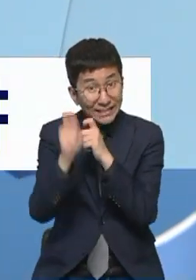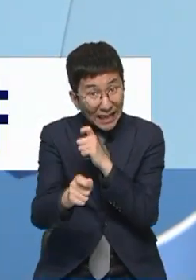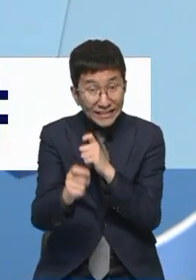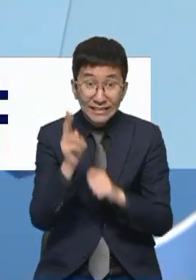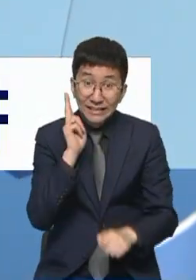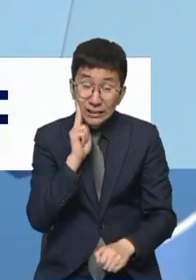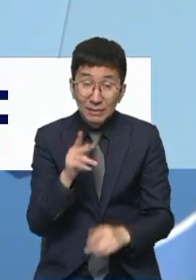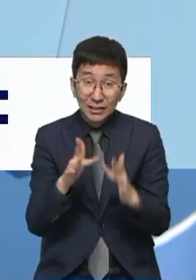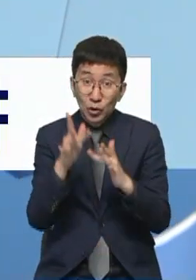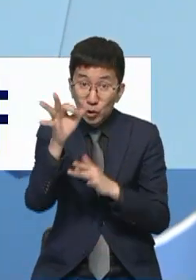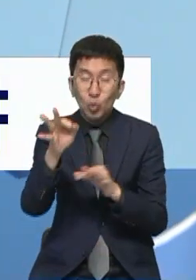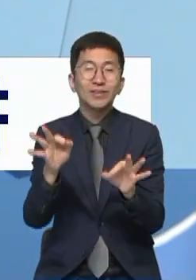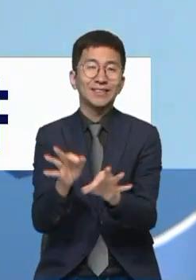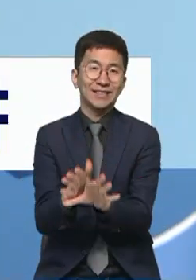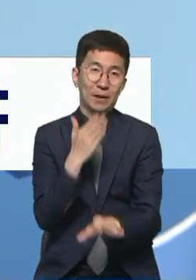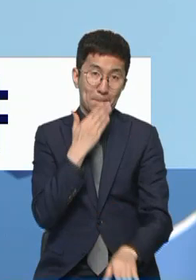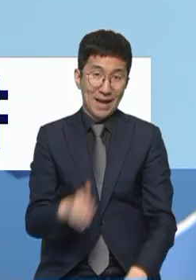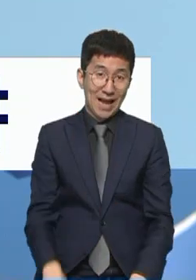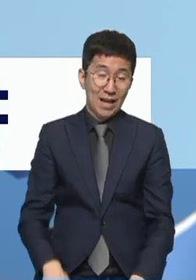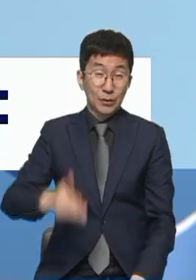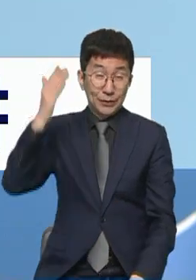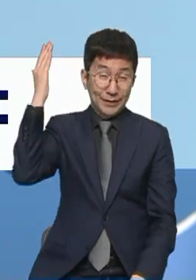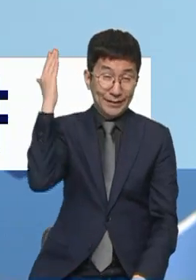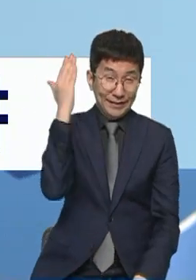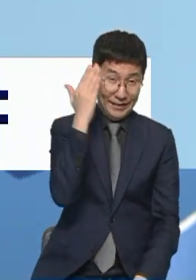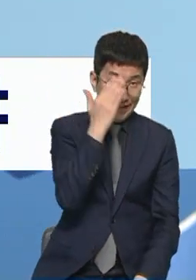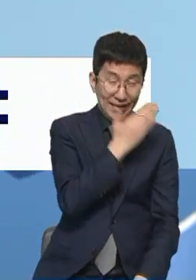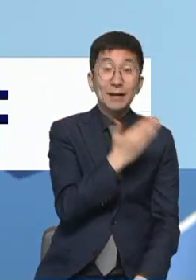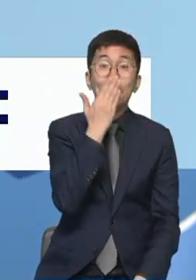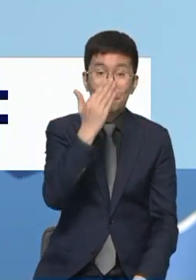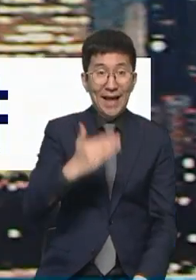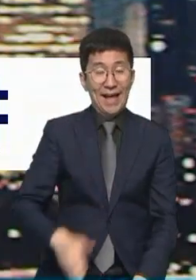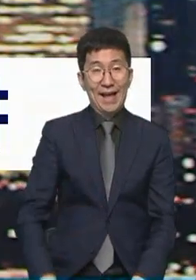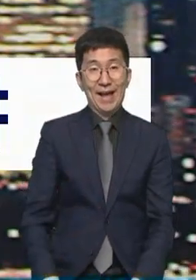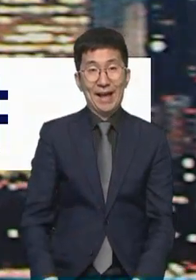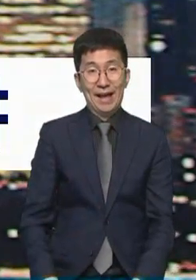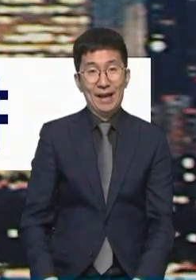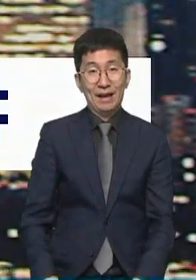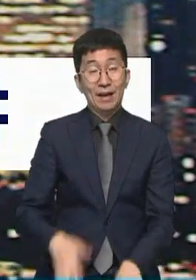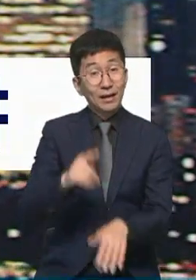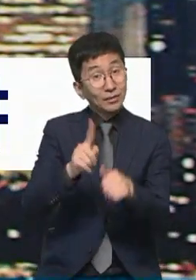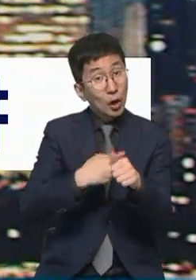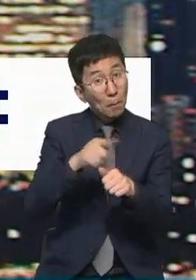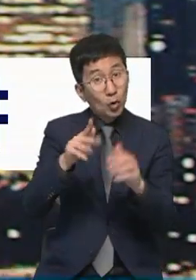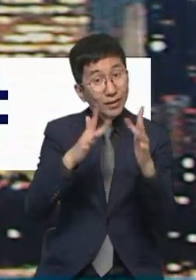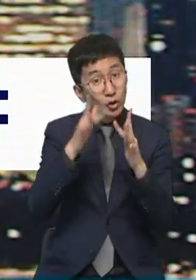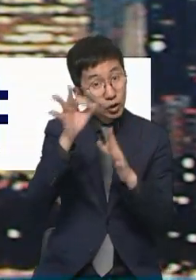코인이 시장에서 사라지고 코인 시장 건전성도 확보될 수 있는데요. 그러면 자연스럽게 코인이나 관련 산업이 활성화되지 않겠냐는 겁니다.